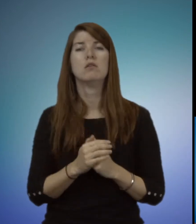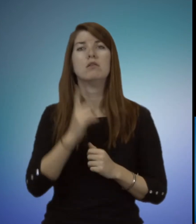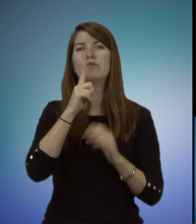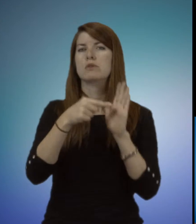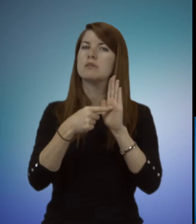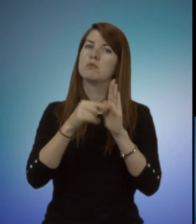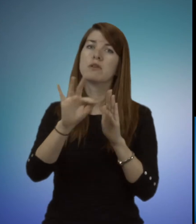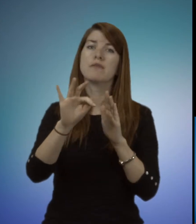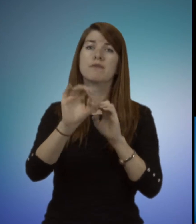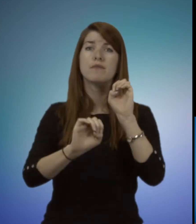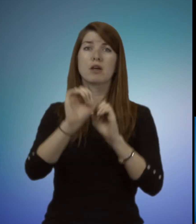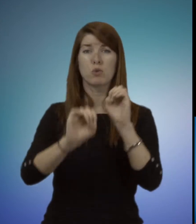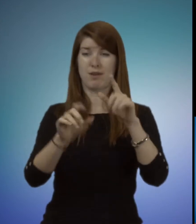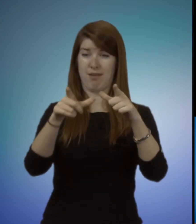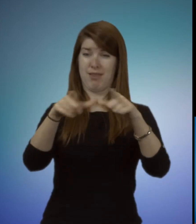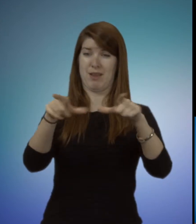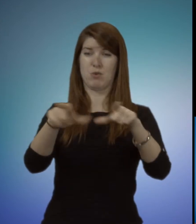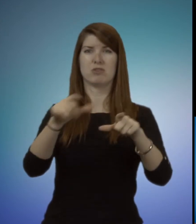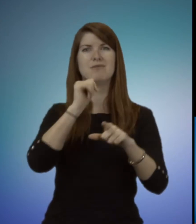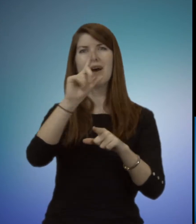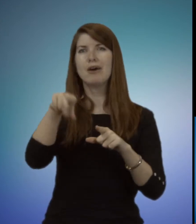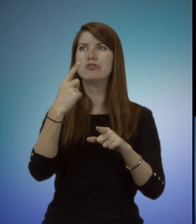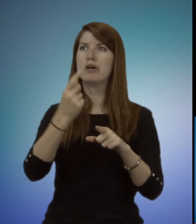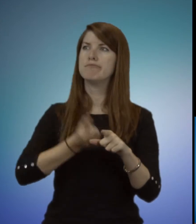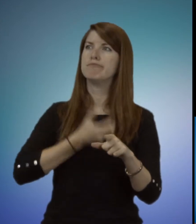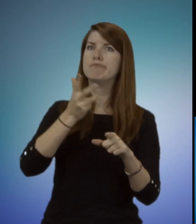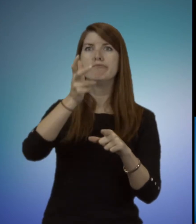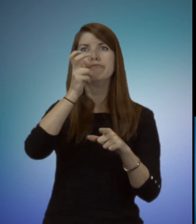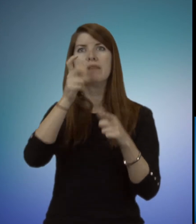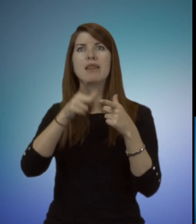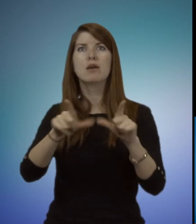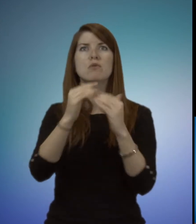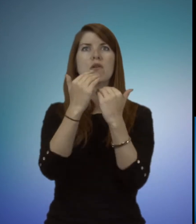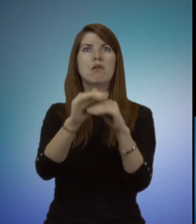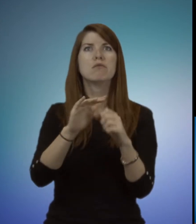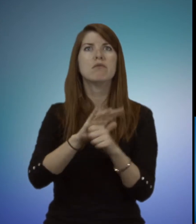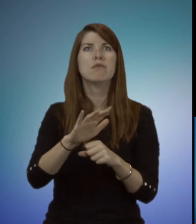Si evaluamos el lenguaje, no se trata solamente de una cifra del lenguaje receptivo y expresivo.